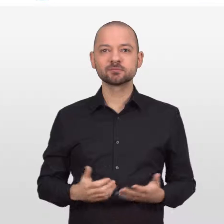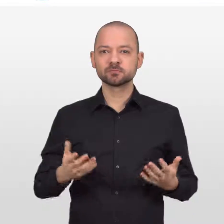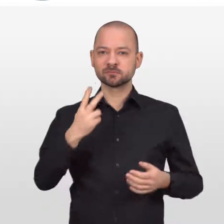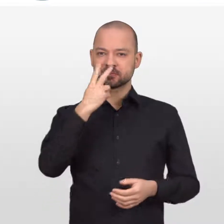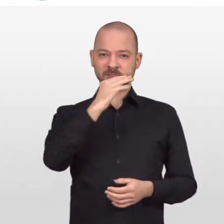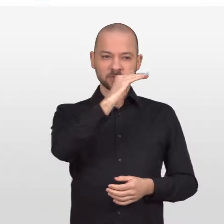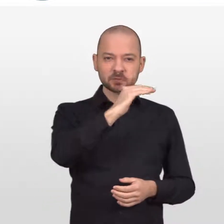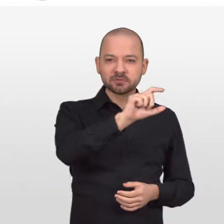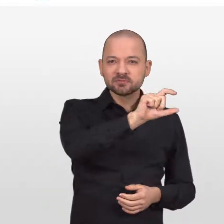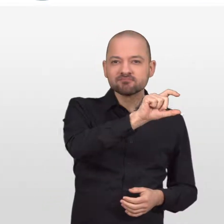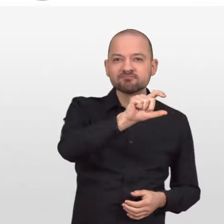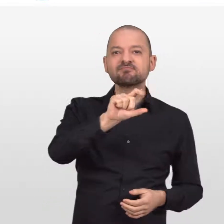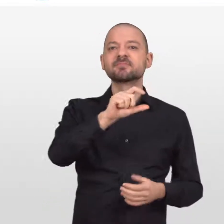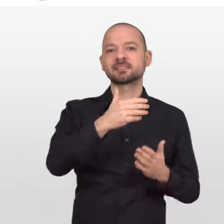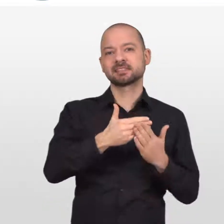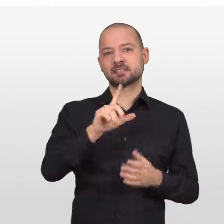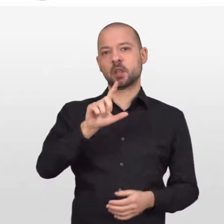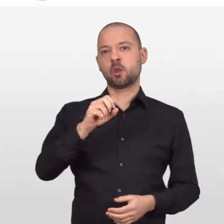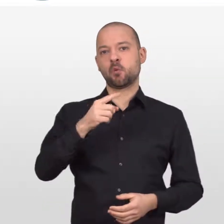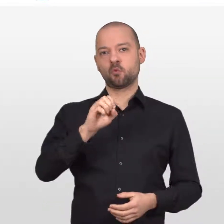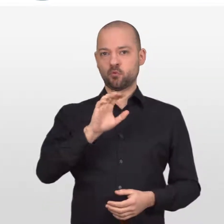Oben links sehen Sie die Wortbildmarke Vlevo nahoře vidíte logo